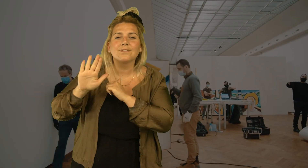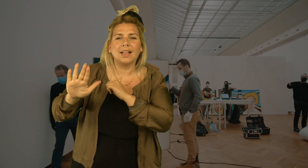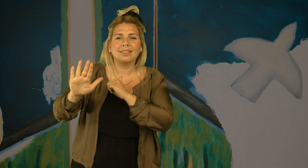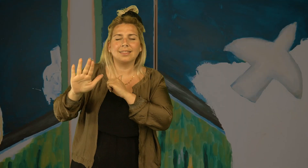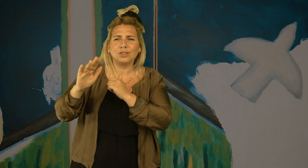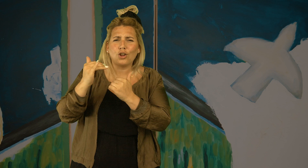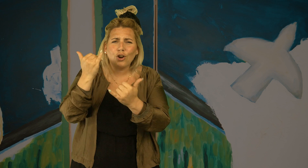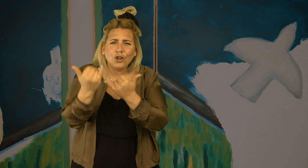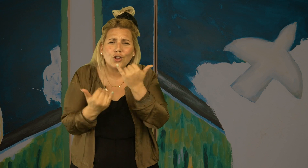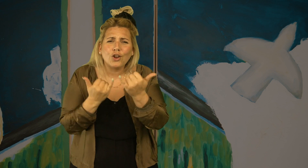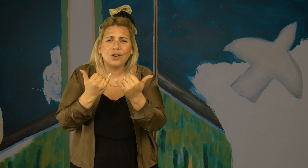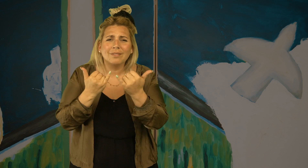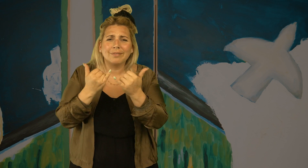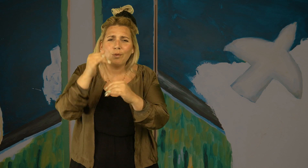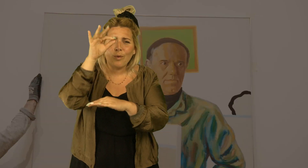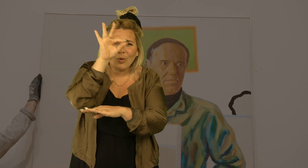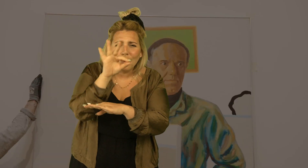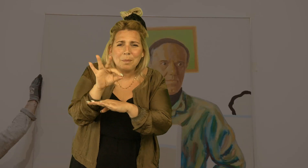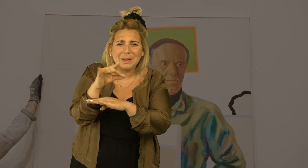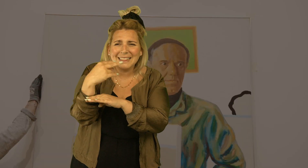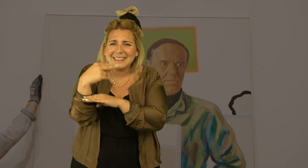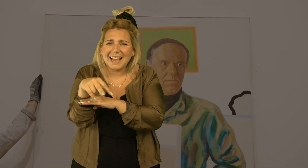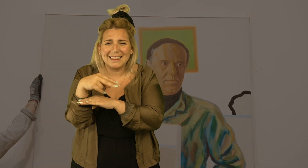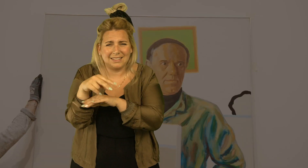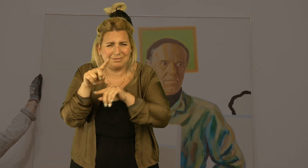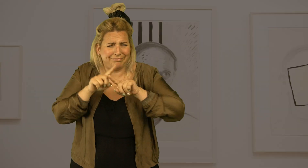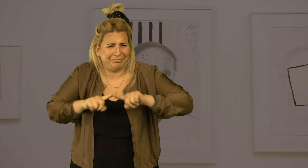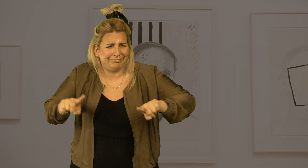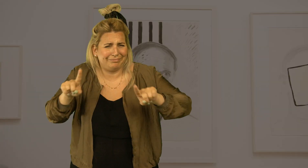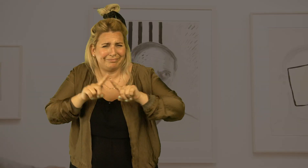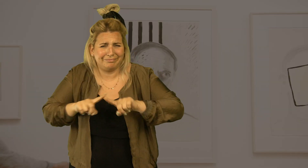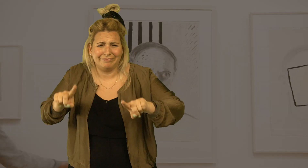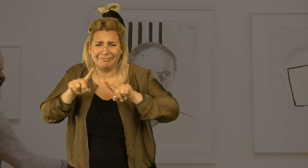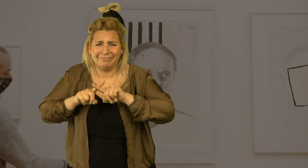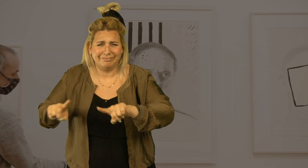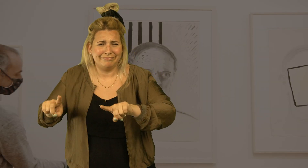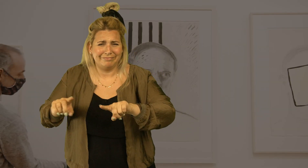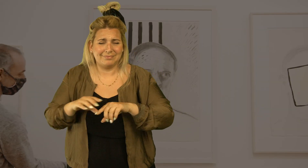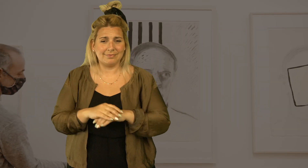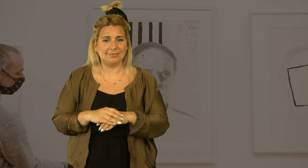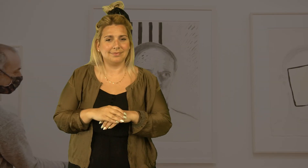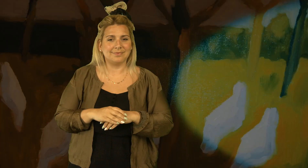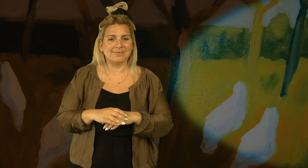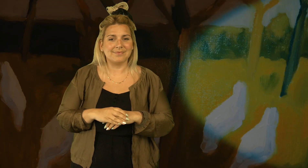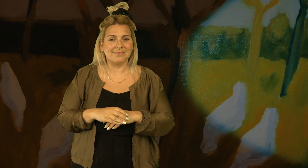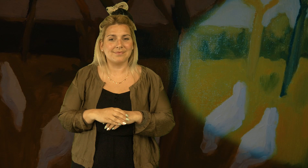Zijn werken zijn rijk in termen van kleur, ontwerp en technieken.